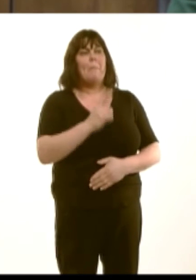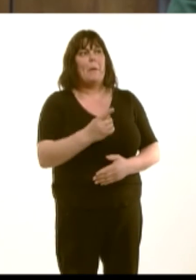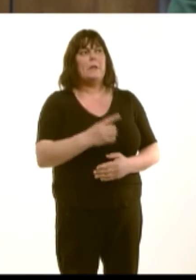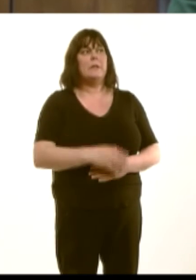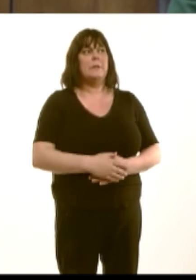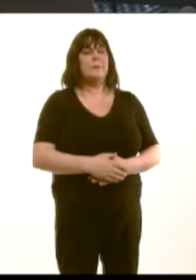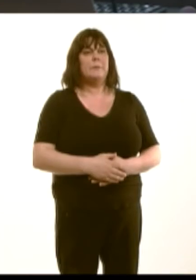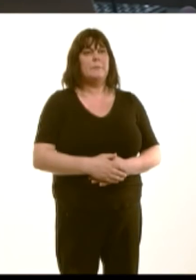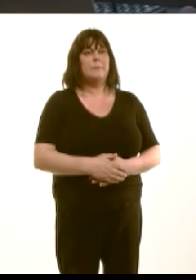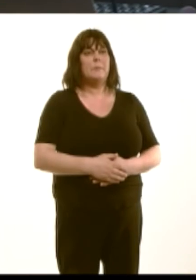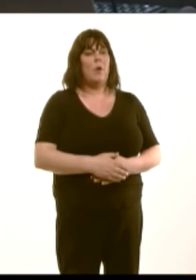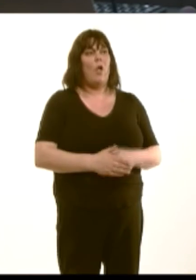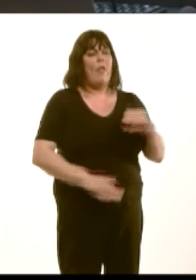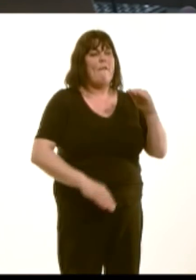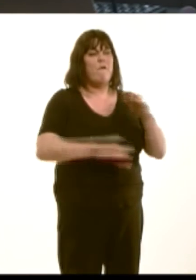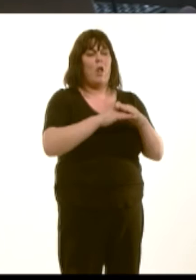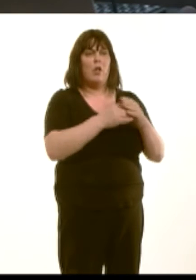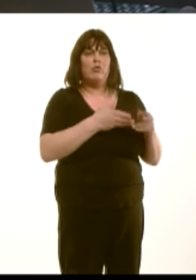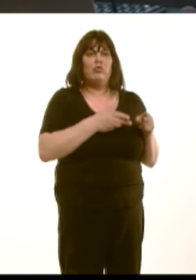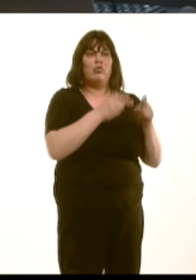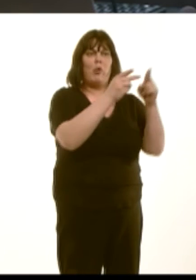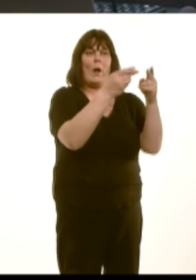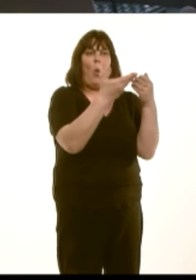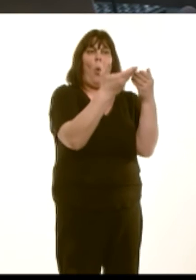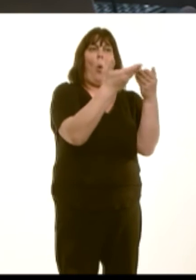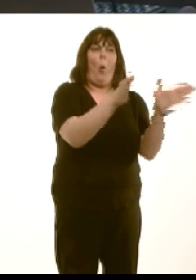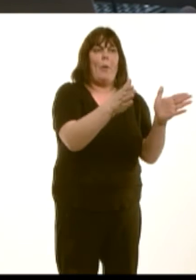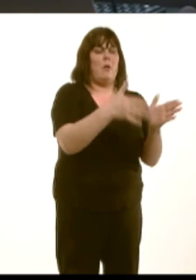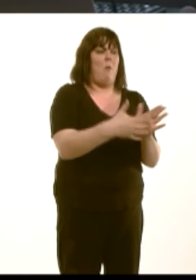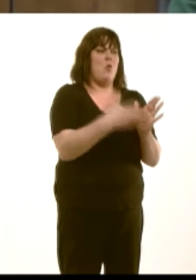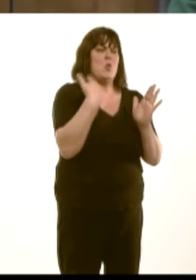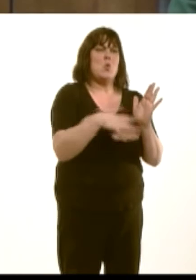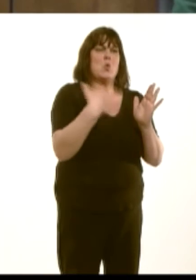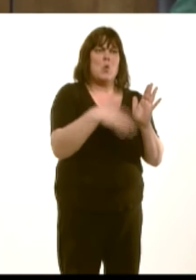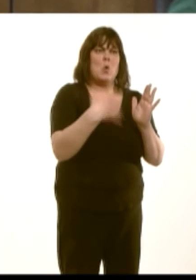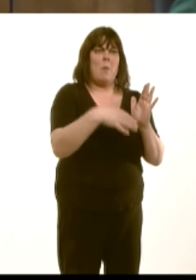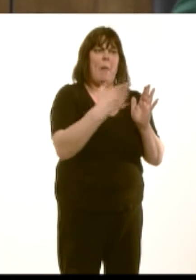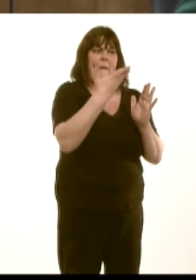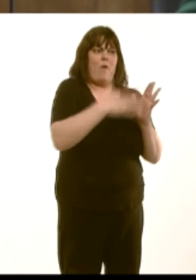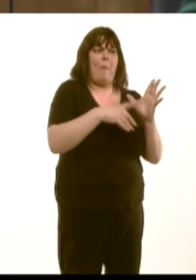gofioír ffaith, wrth gwrs, bod y trac wedi cael ei golli iír gogledd o dref Caerfyrddin, er enghraifft.